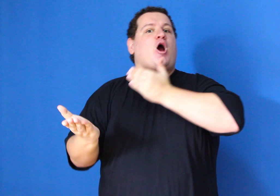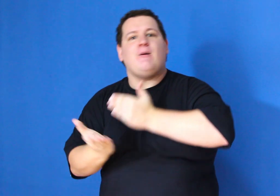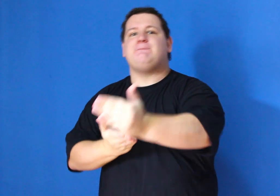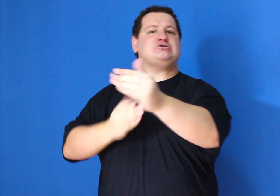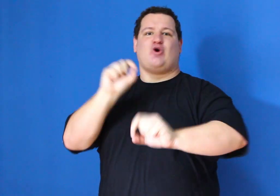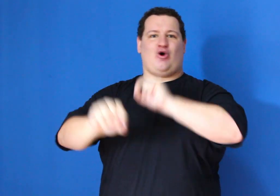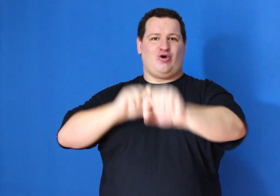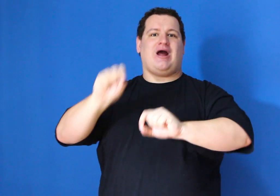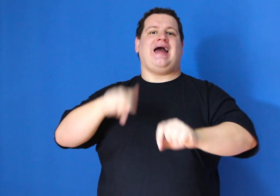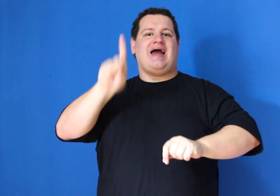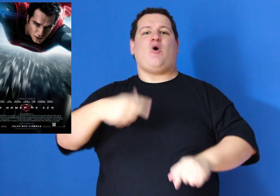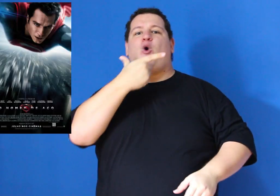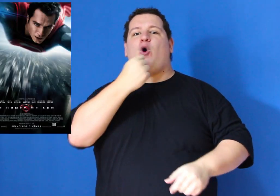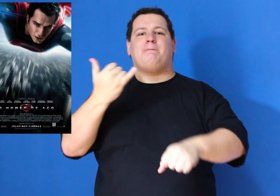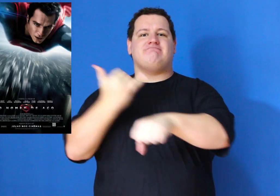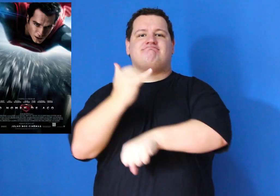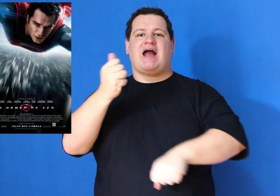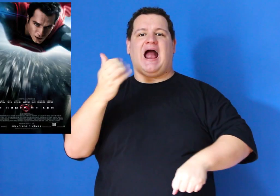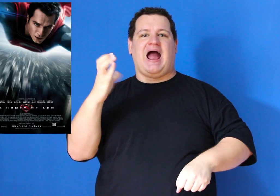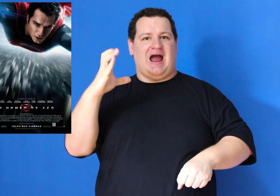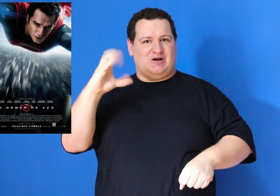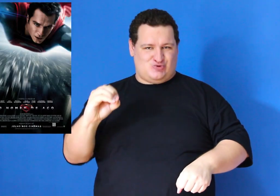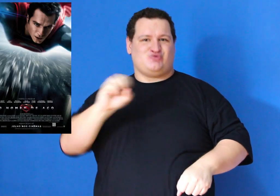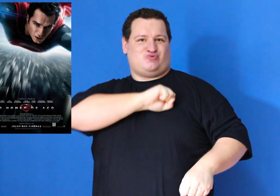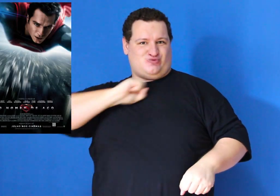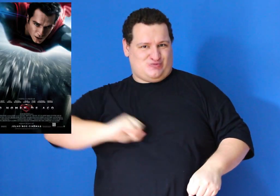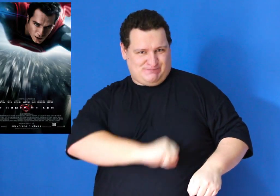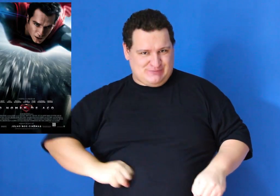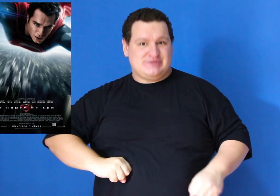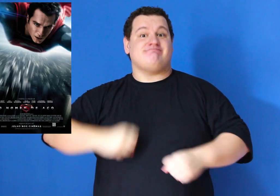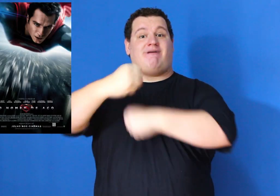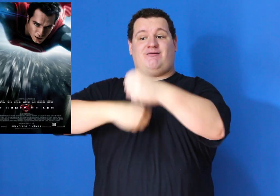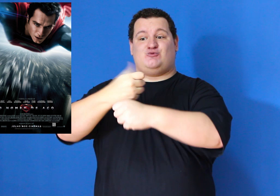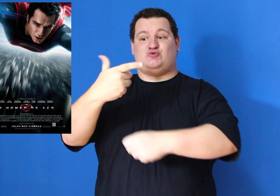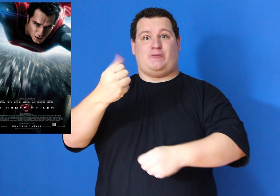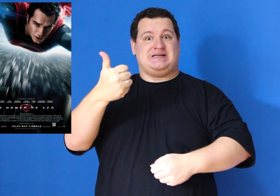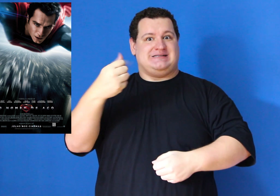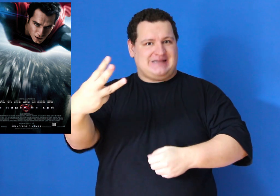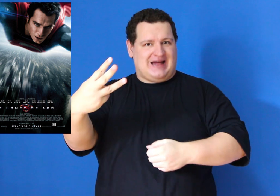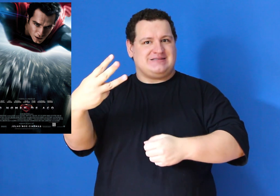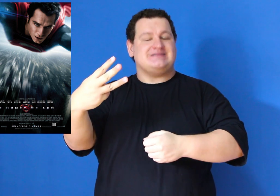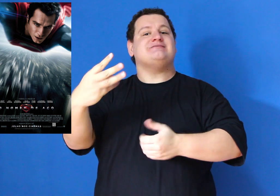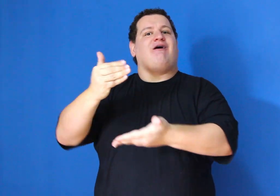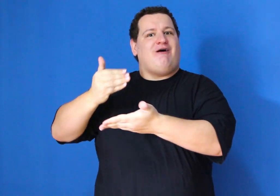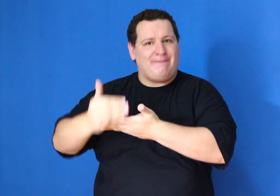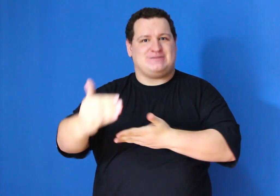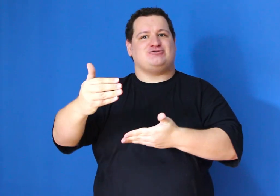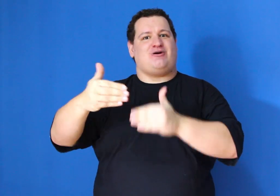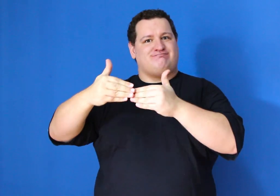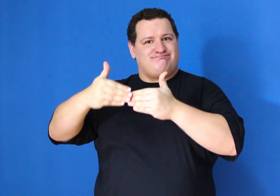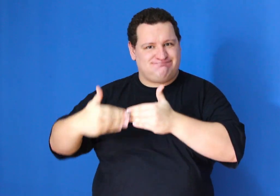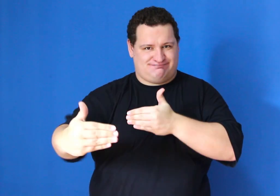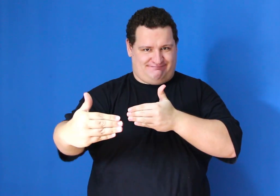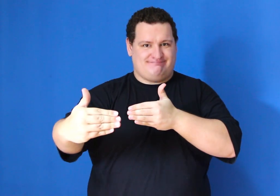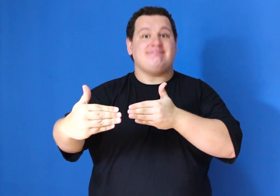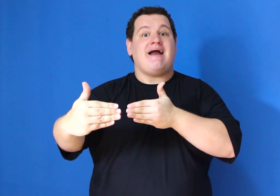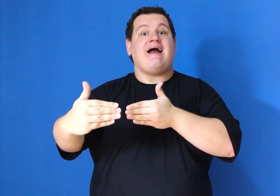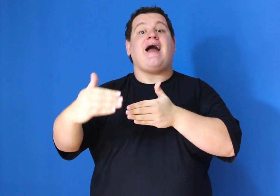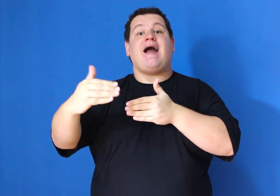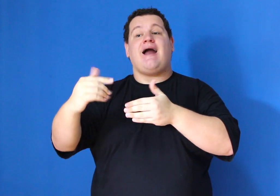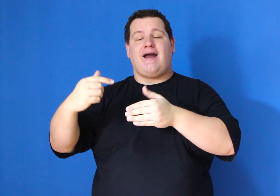Iniciou com o filme “O Homem de Aço” em 2013,